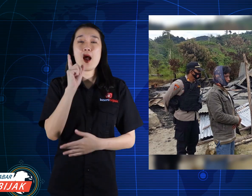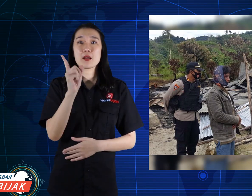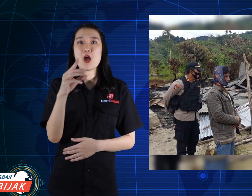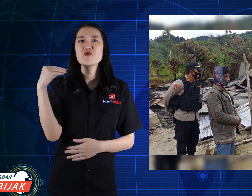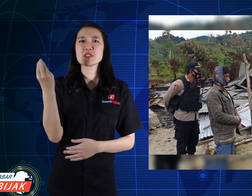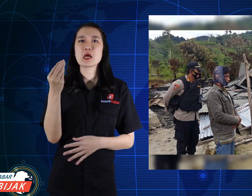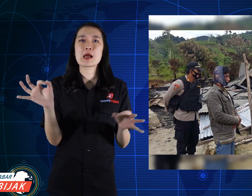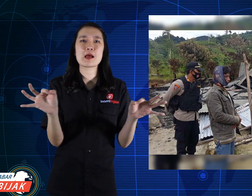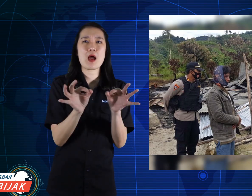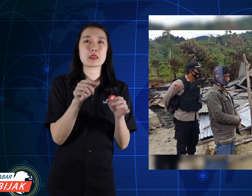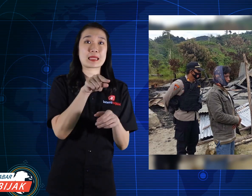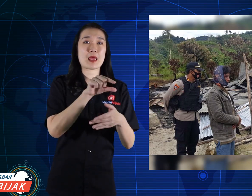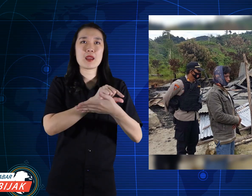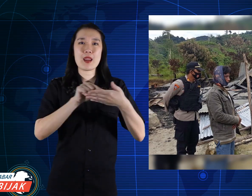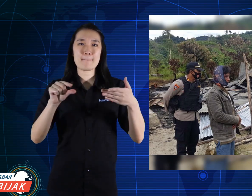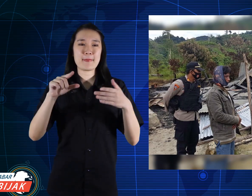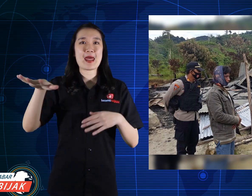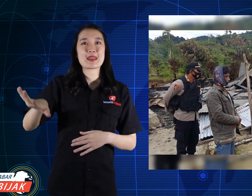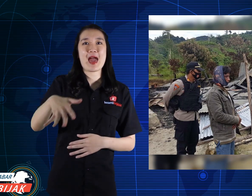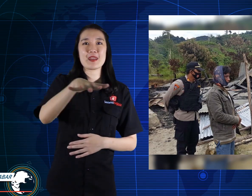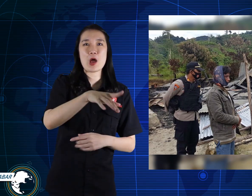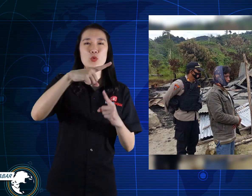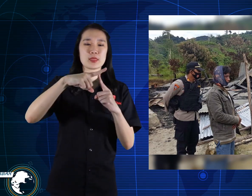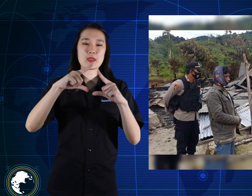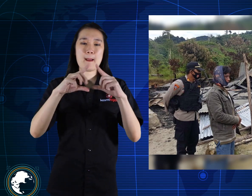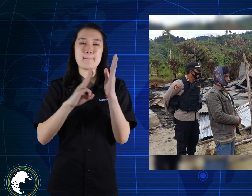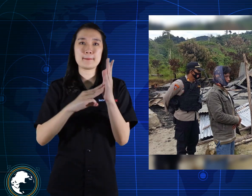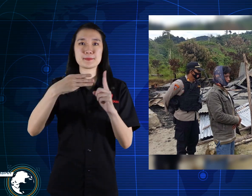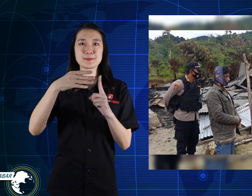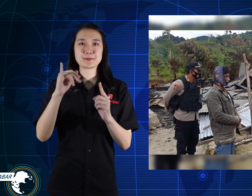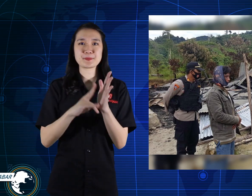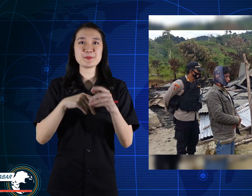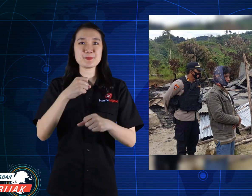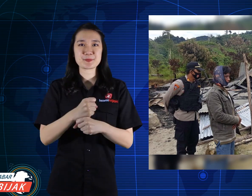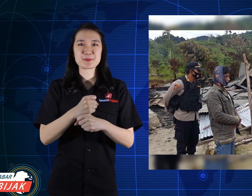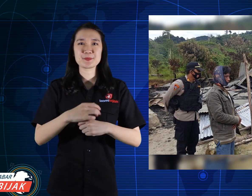Ada tempat wisata di dekatnya, namanya Danau Tambing.